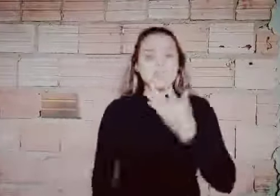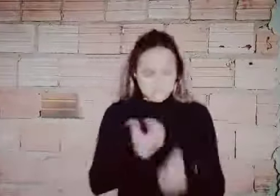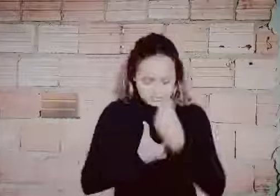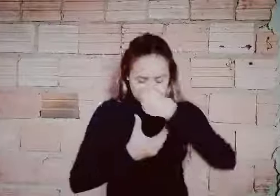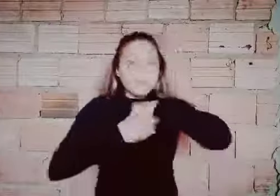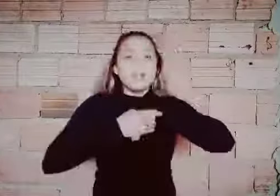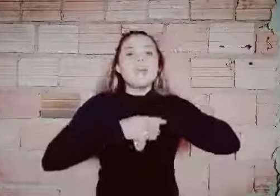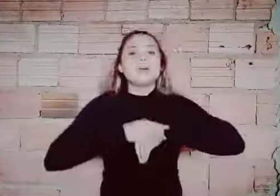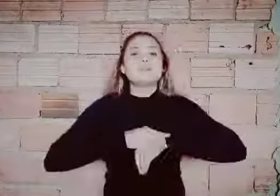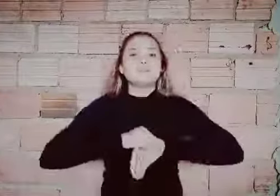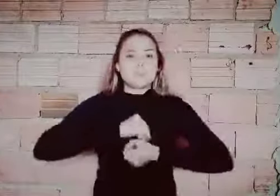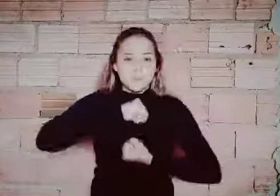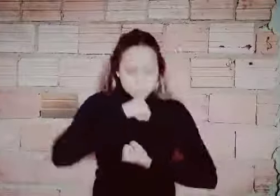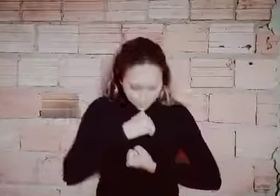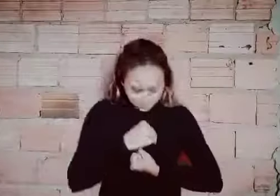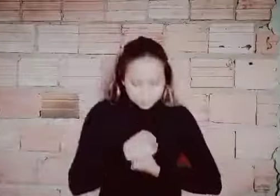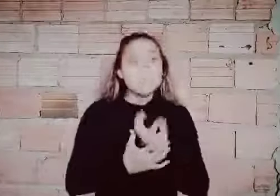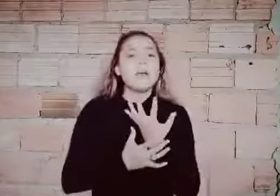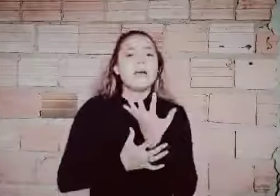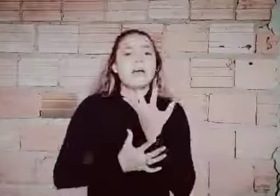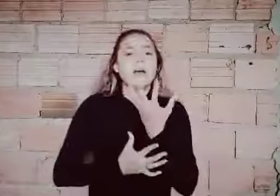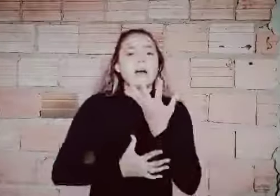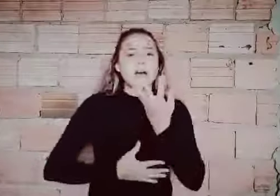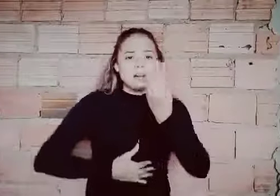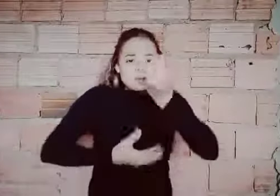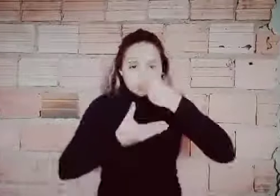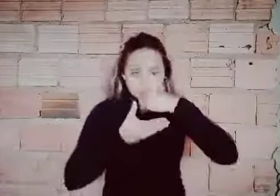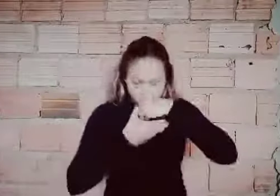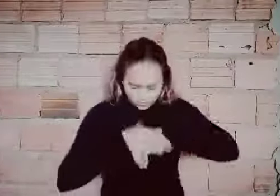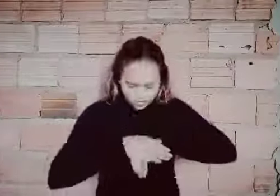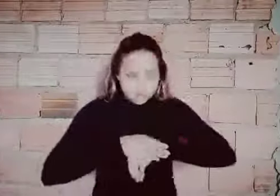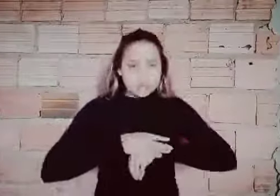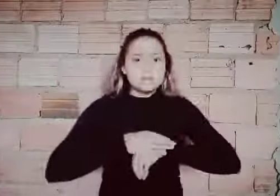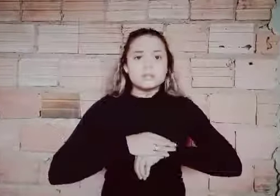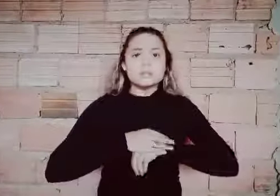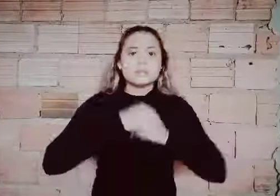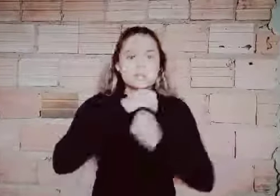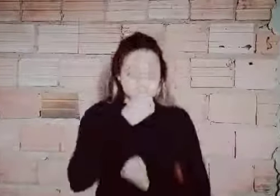De dentro pra fora, de dentro pra fora